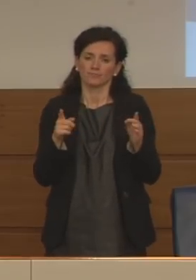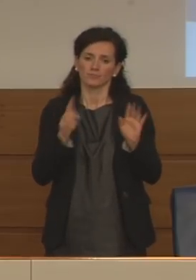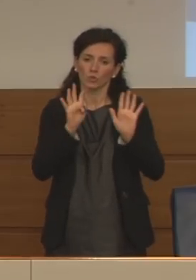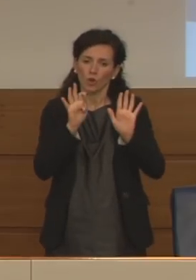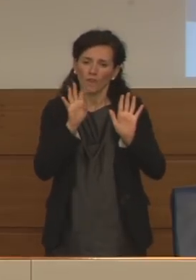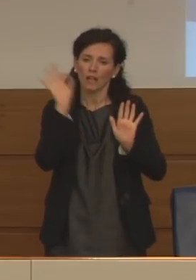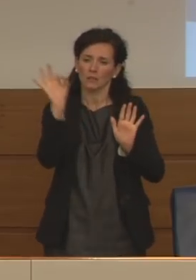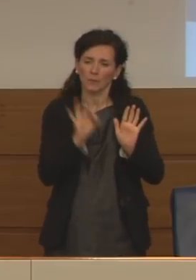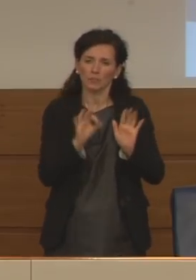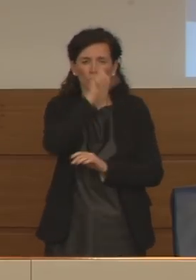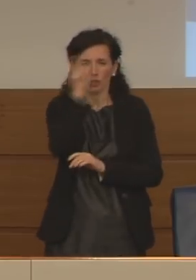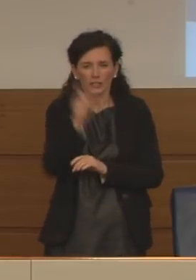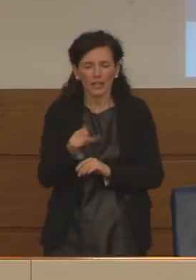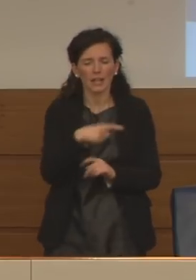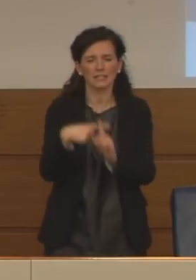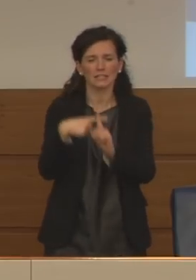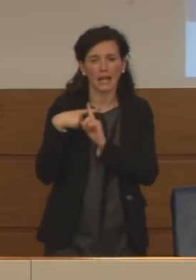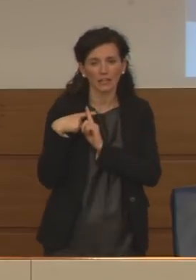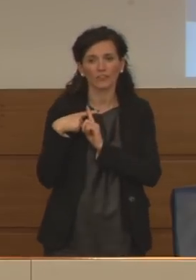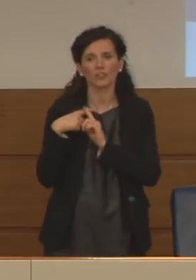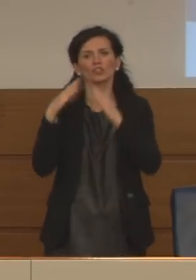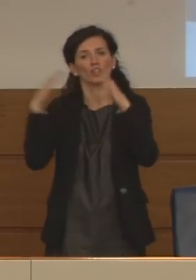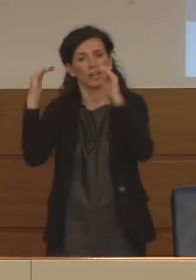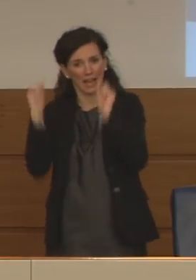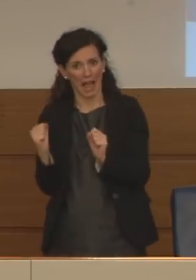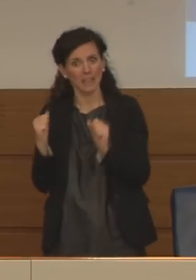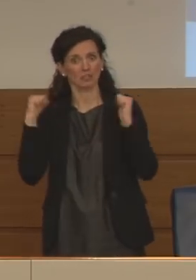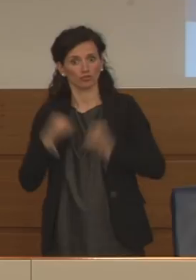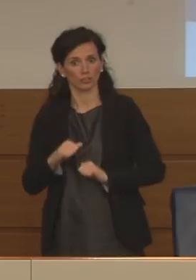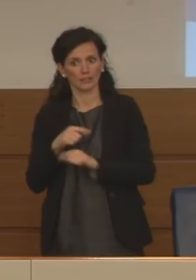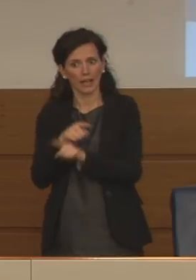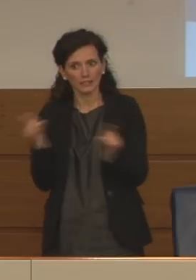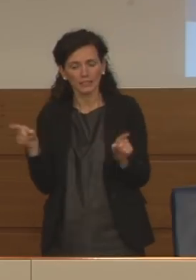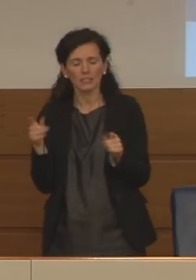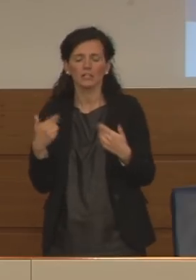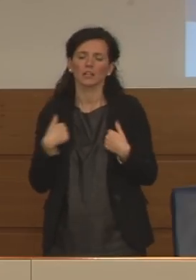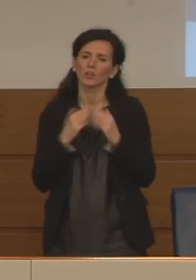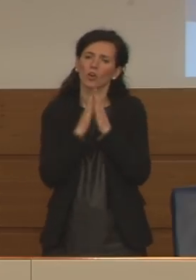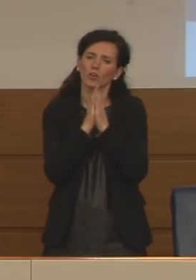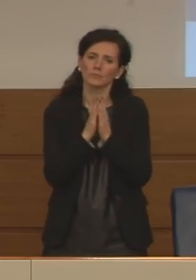sacrificio di restare a casa, ai quali chiedo ancora di restare a casa, di